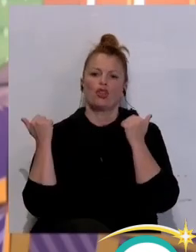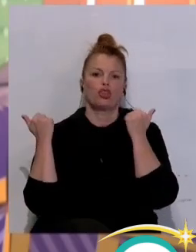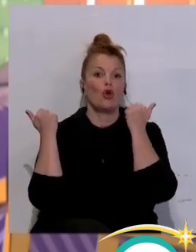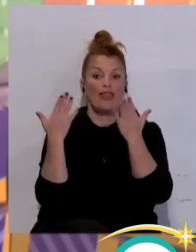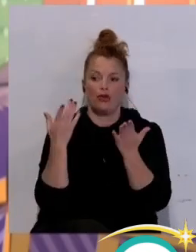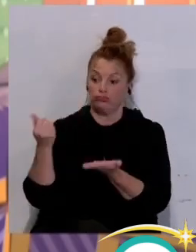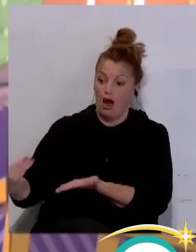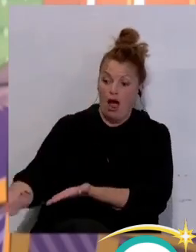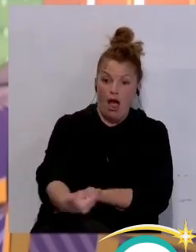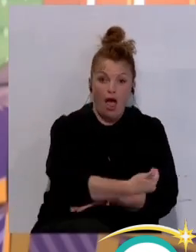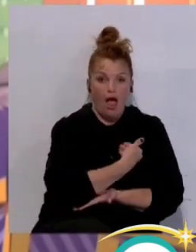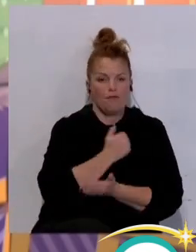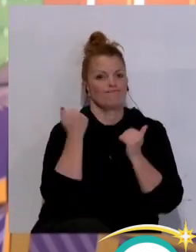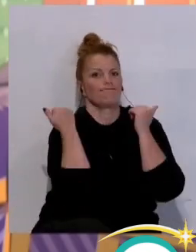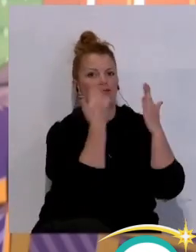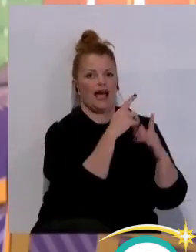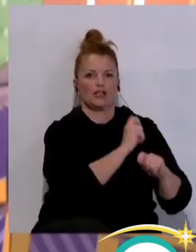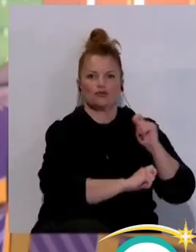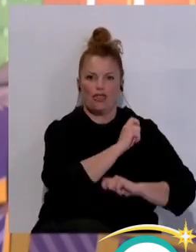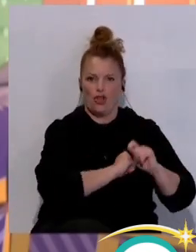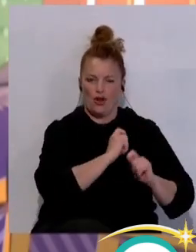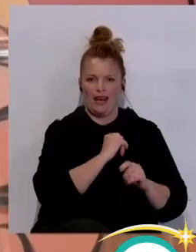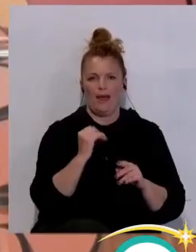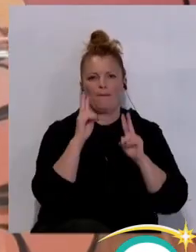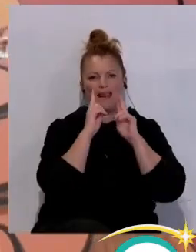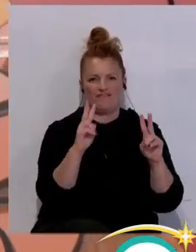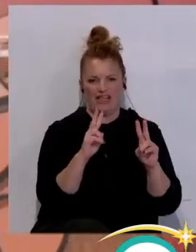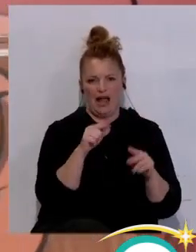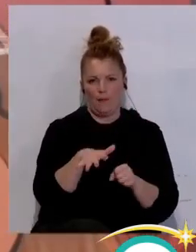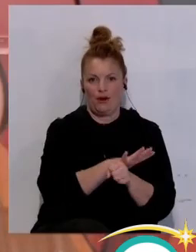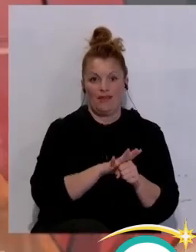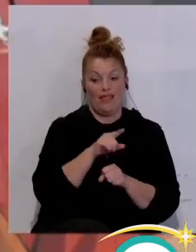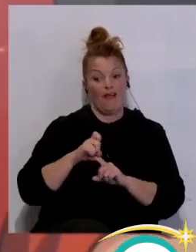recaudados a asociaciones benéficas de aquí de la provincia de esta forma las familias gaditanas se